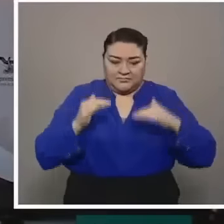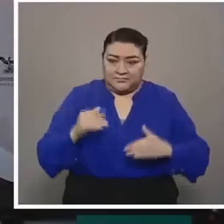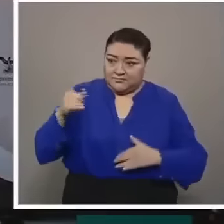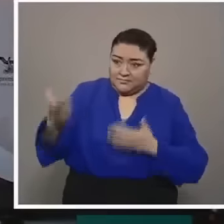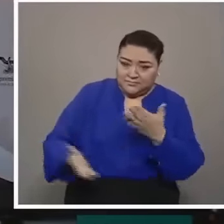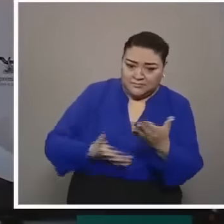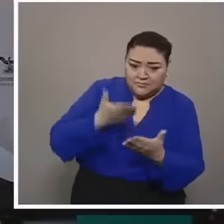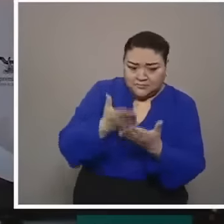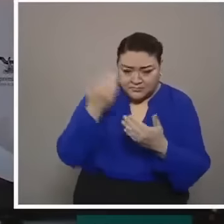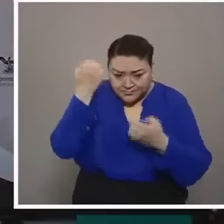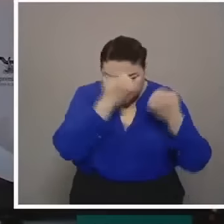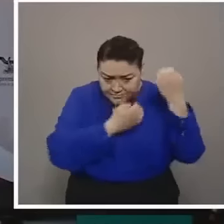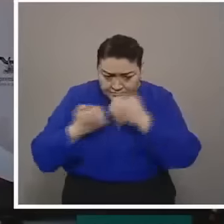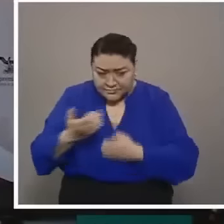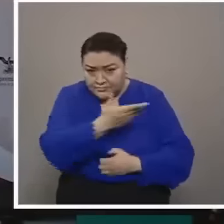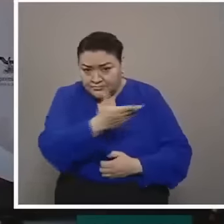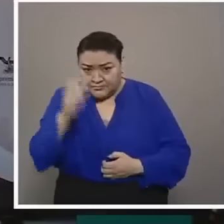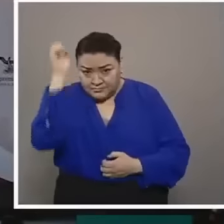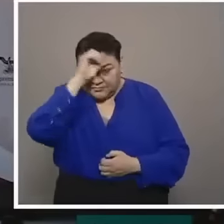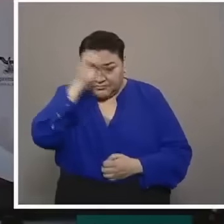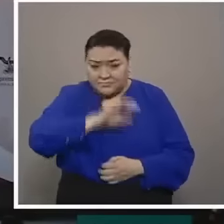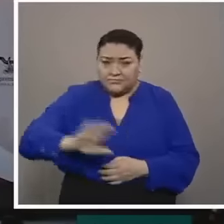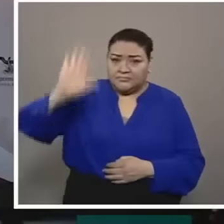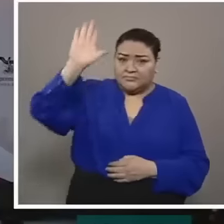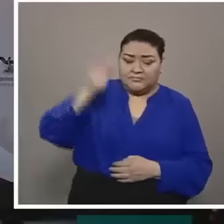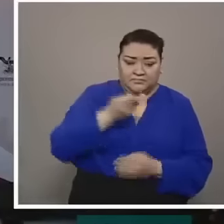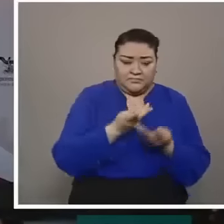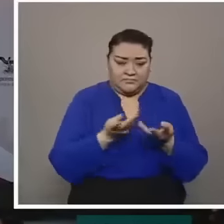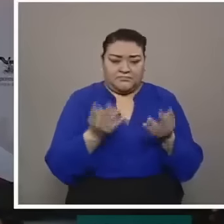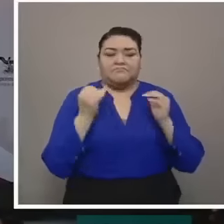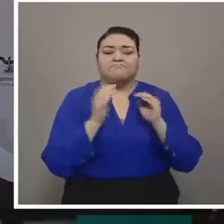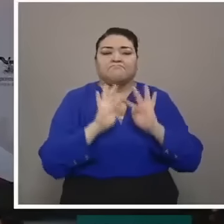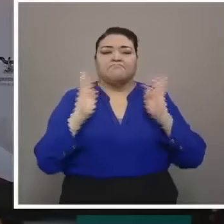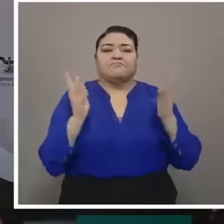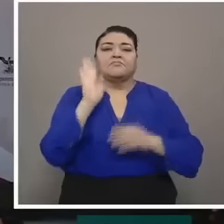a consideración de ustedes, estimados ministros, estimadas ministras. Tiene la palabra la ministra